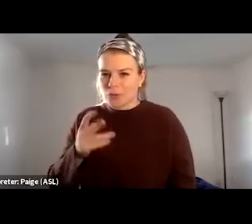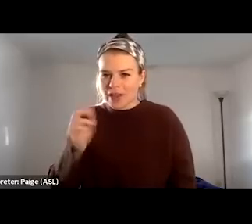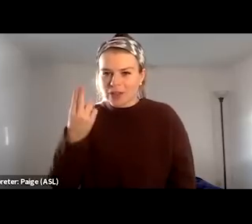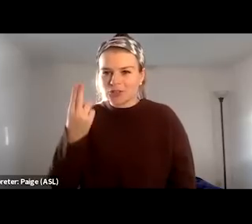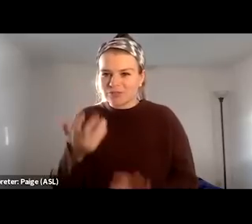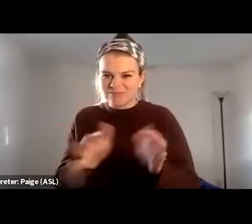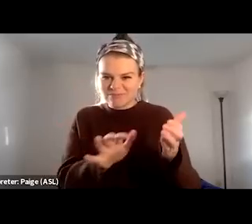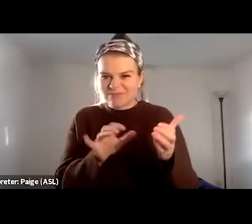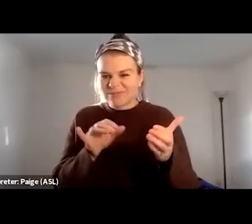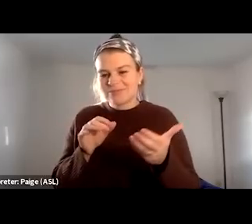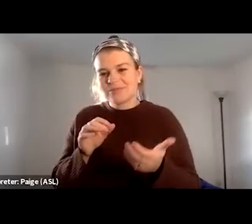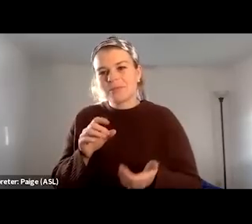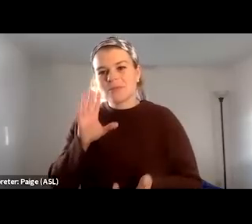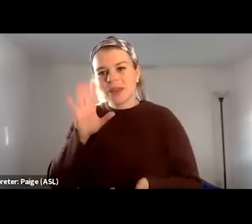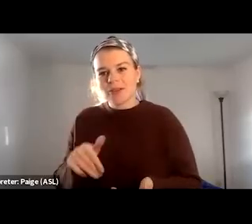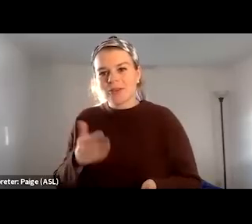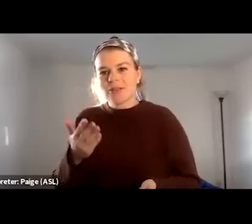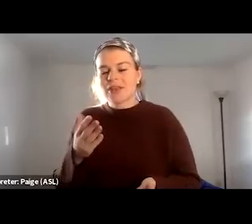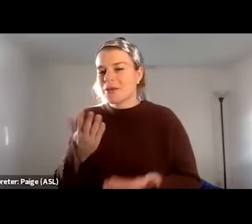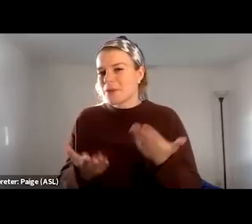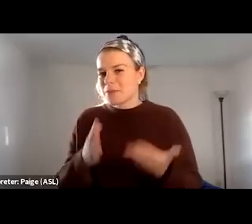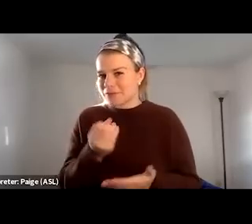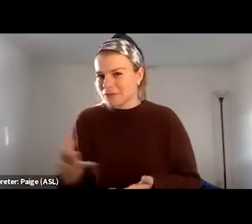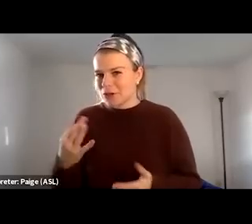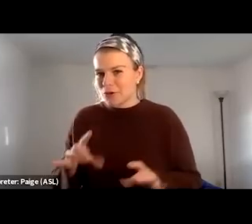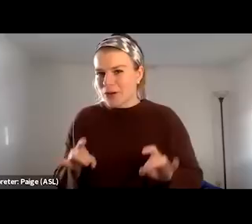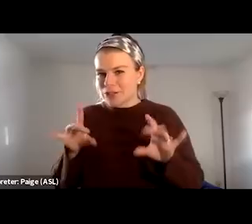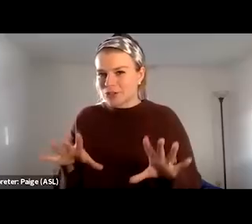sé que puede haber algunos "australianismos" que mencione durante mi presentación,